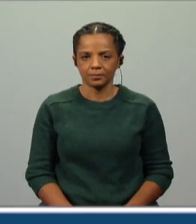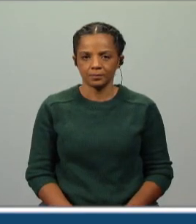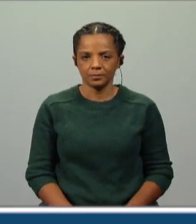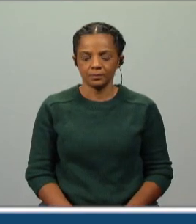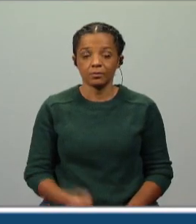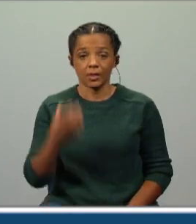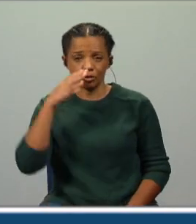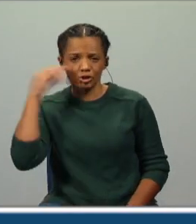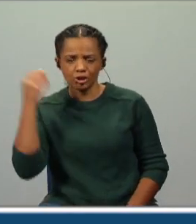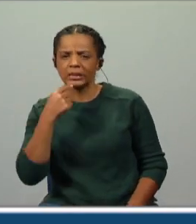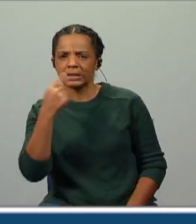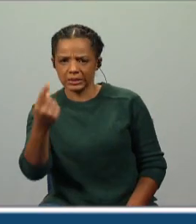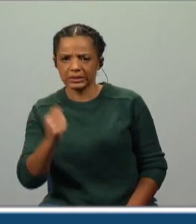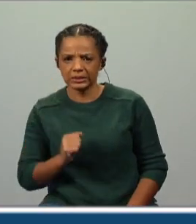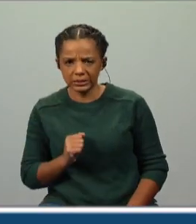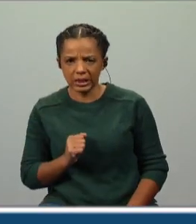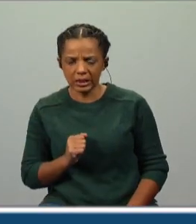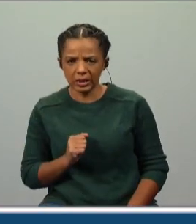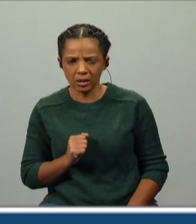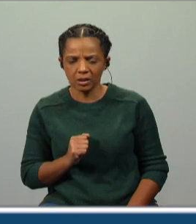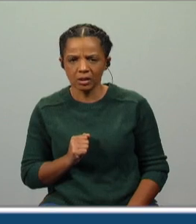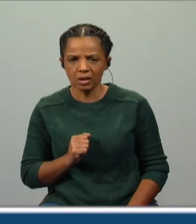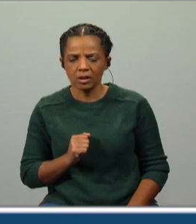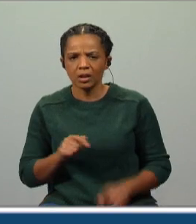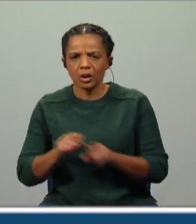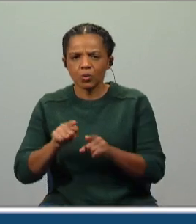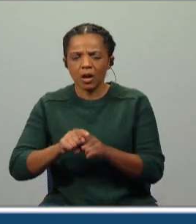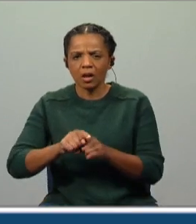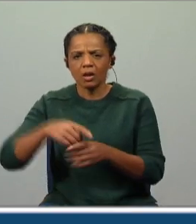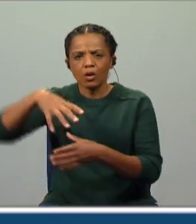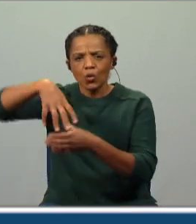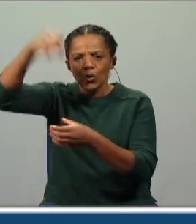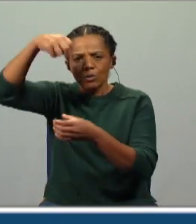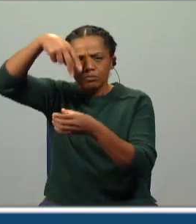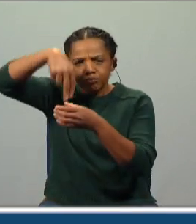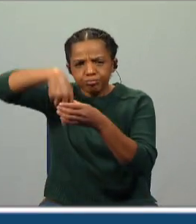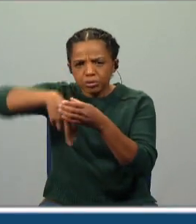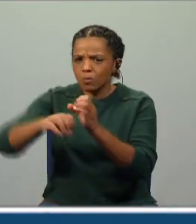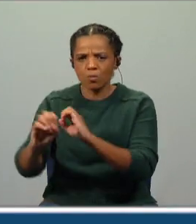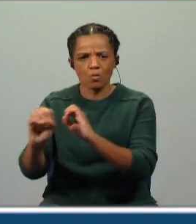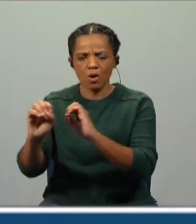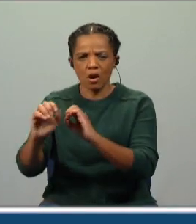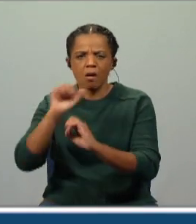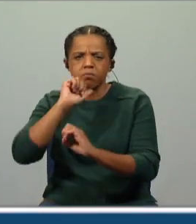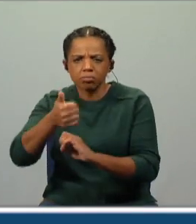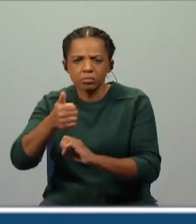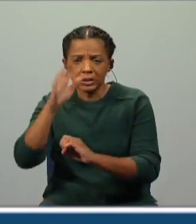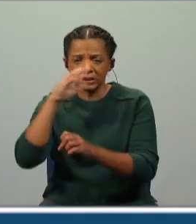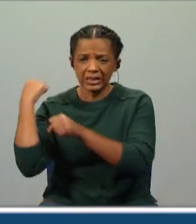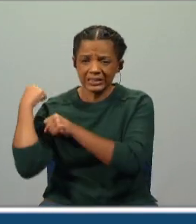Os crescidos dizem que ninguém consegue descer pela chaminé, sobretudo com um saco tão grande às costas.